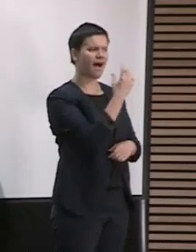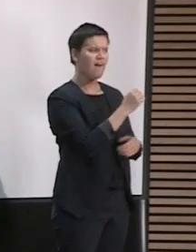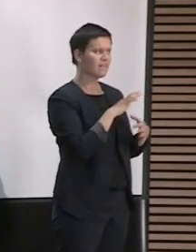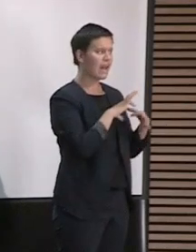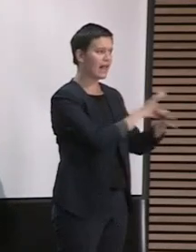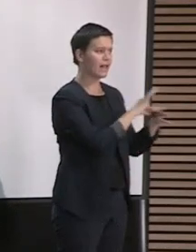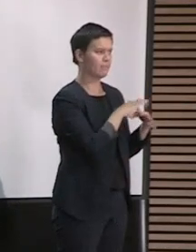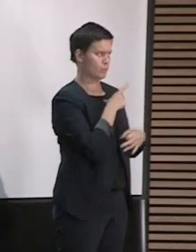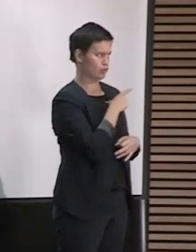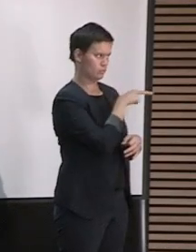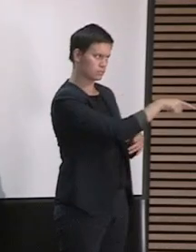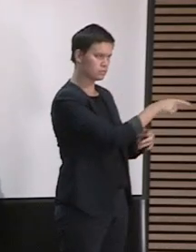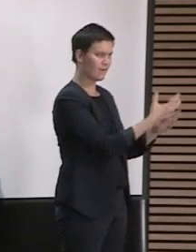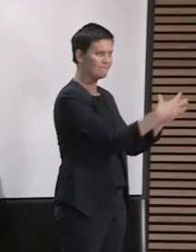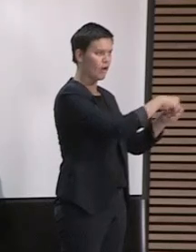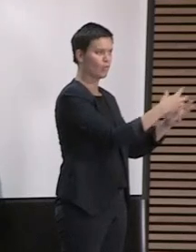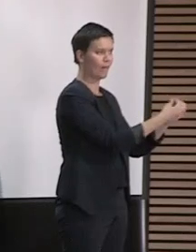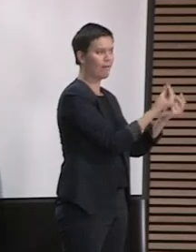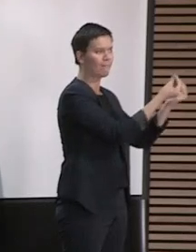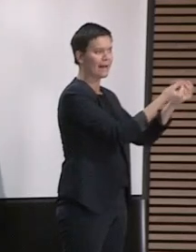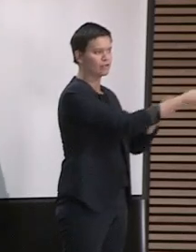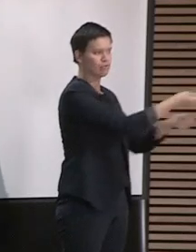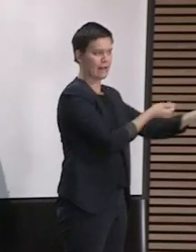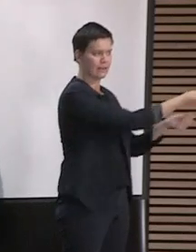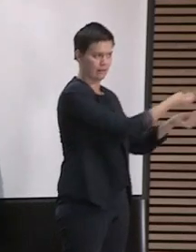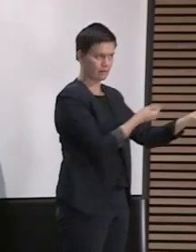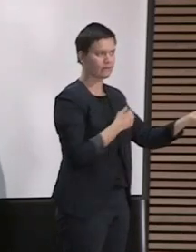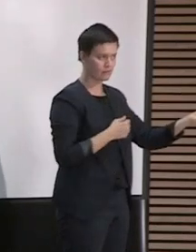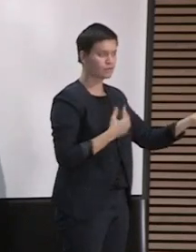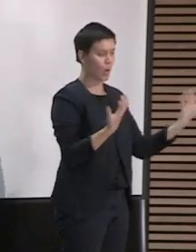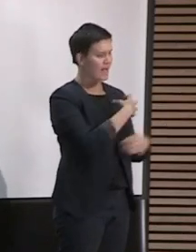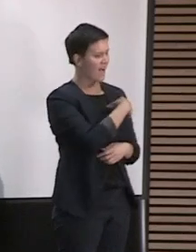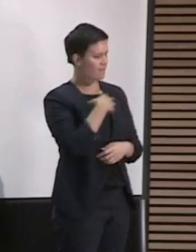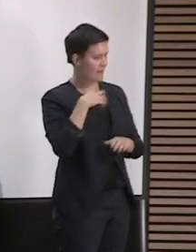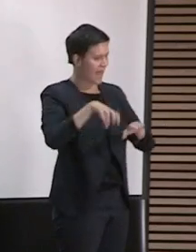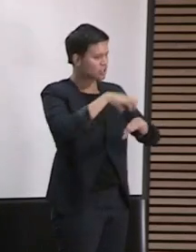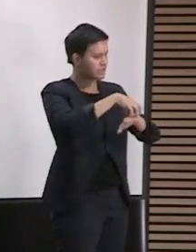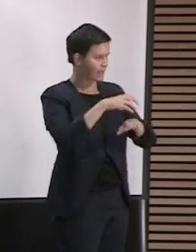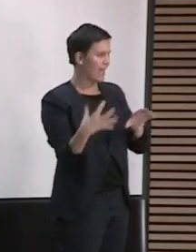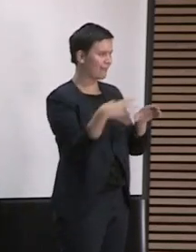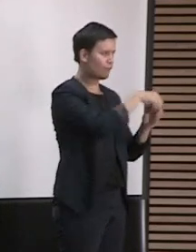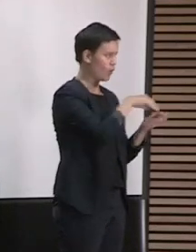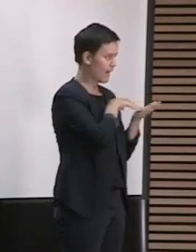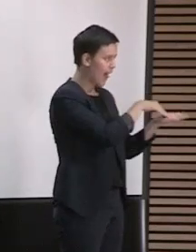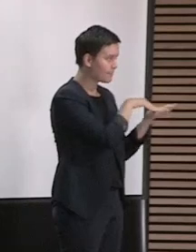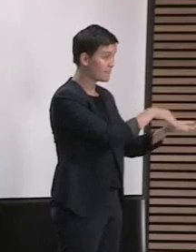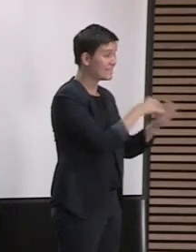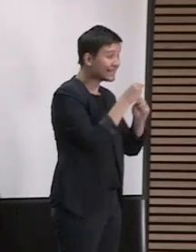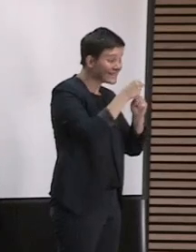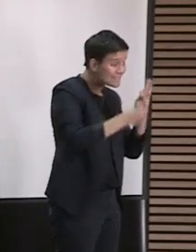Ko te NZX, hei ki taku, he kamupene tmataiti engari. Ko tetahi wahanga o to